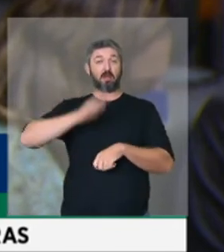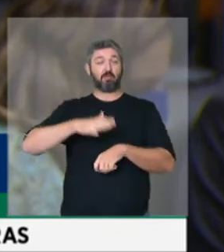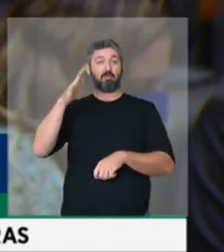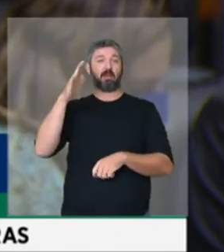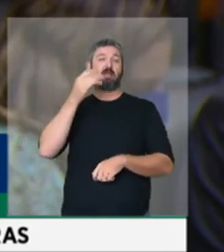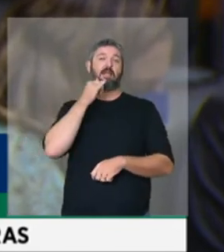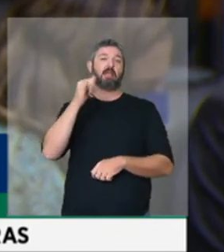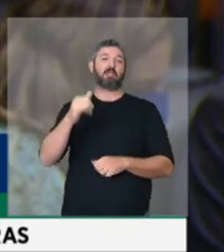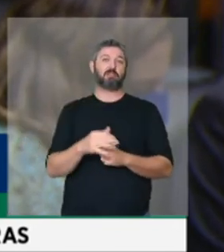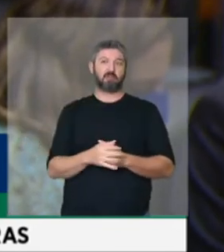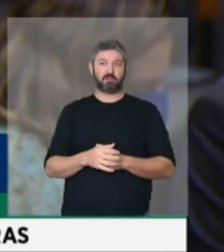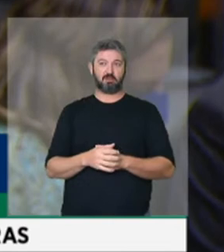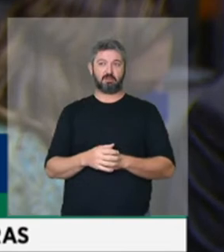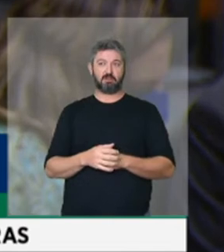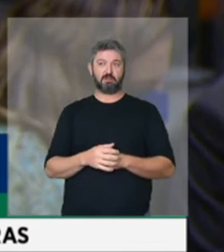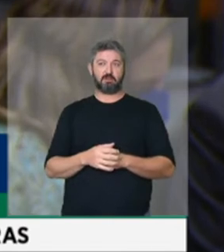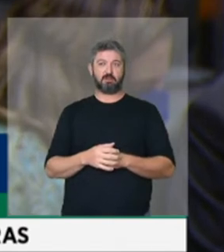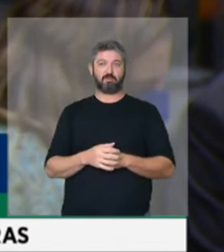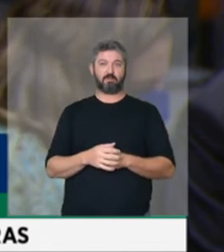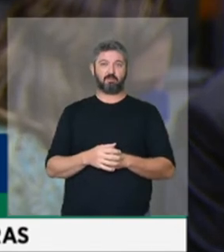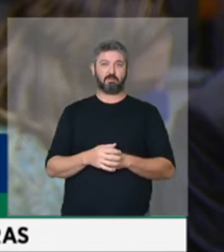DÁ LUCRO AO BRASIL. VAMOS VENDER A PREÇO DE BANANAS. E